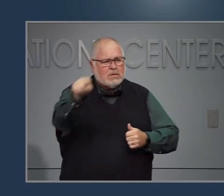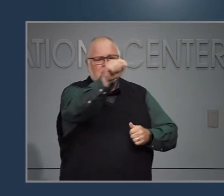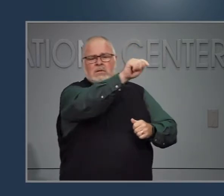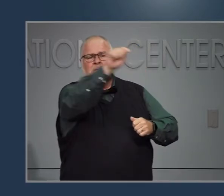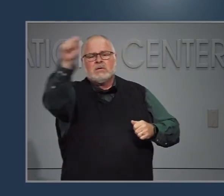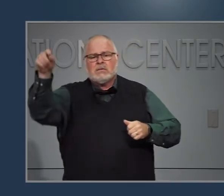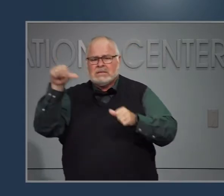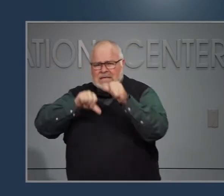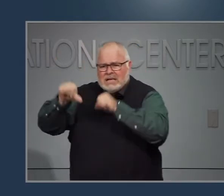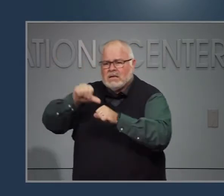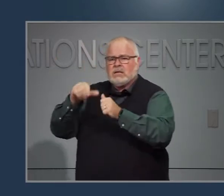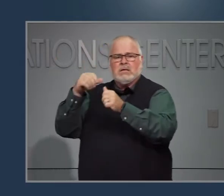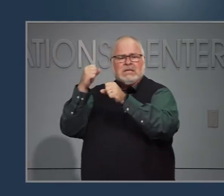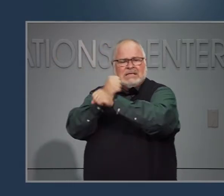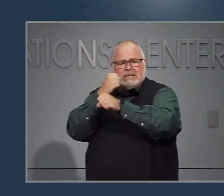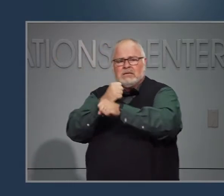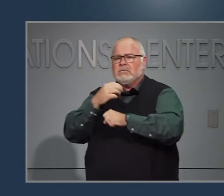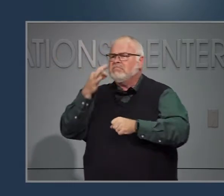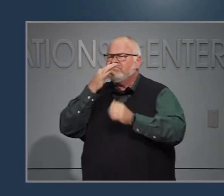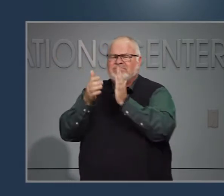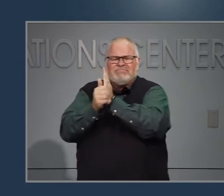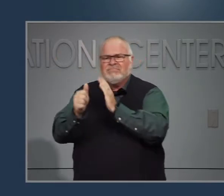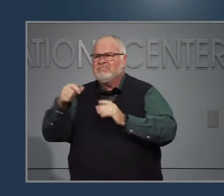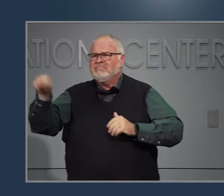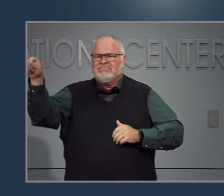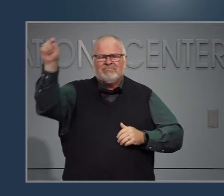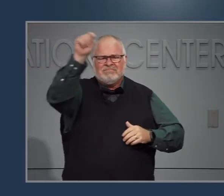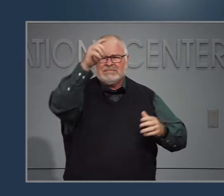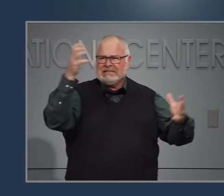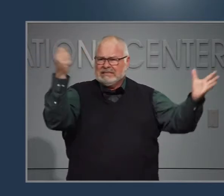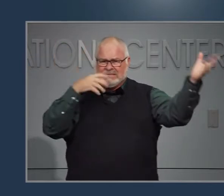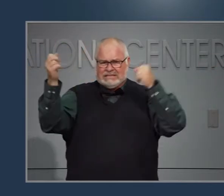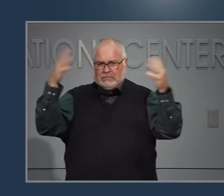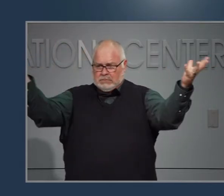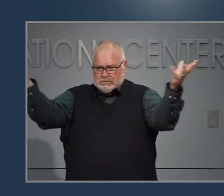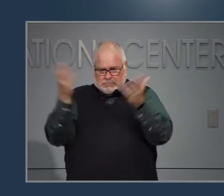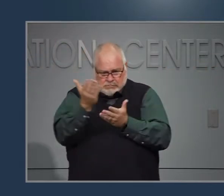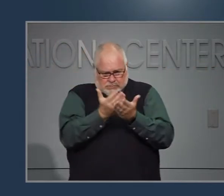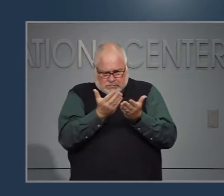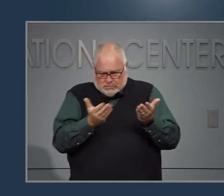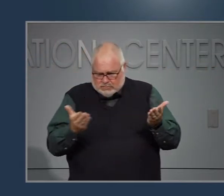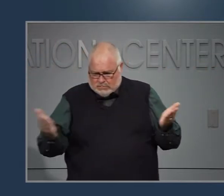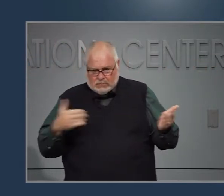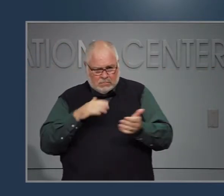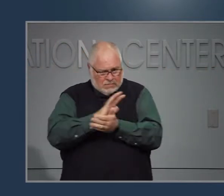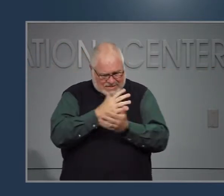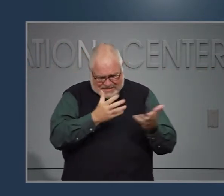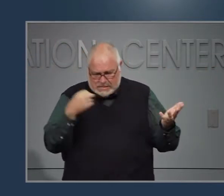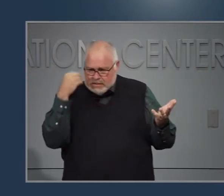hemos desarrollado y hemos estado implementando un estrategia de cinco factores para el día de este trabajo.